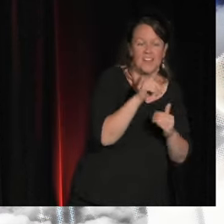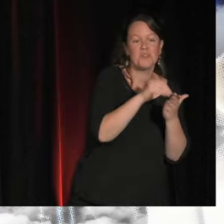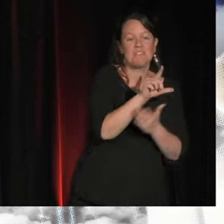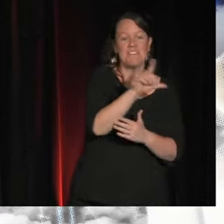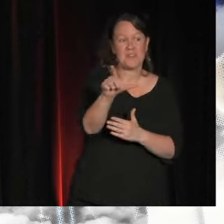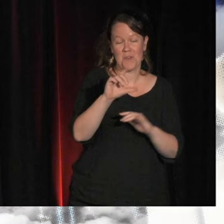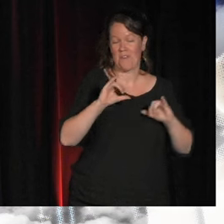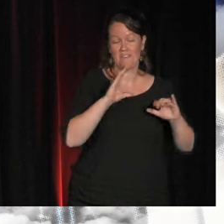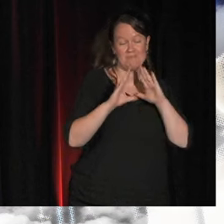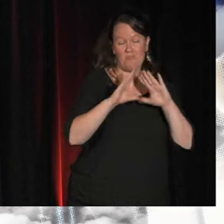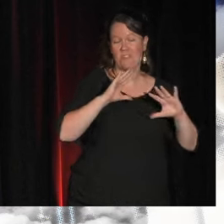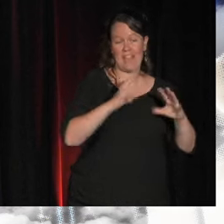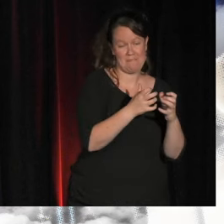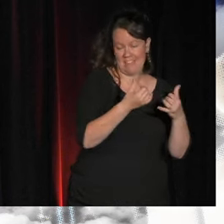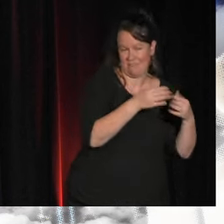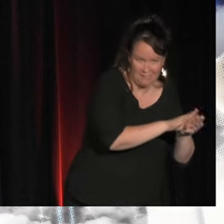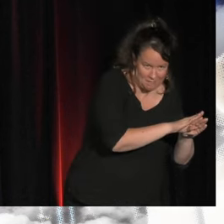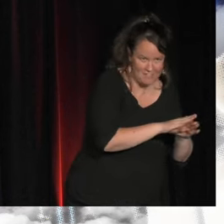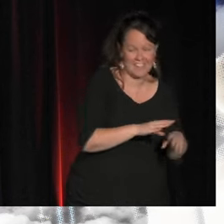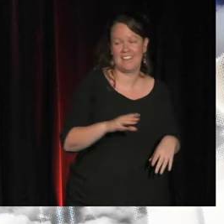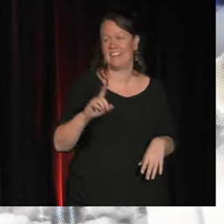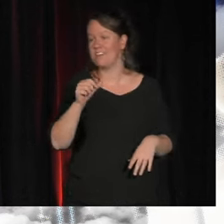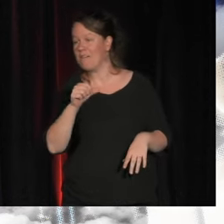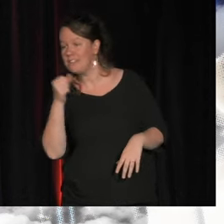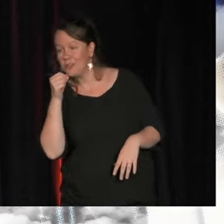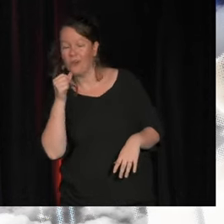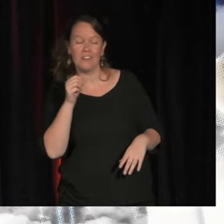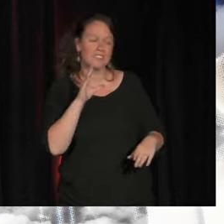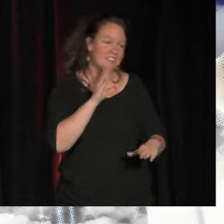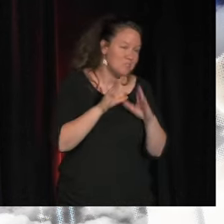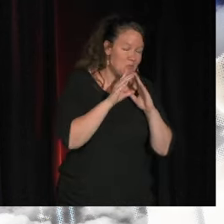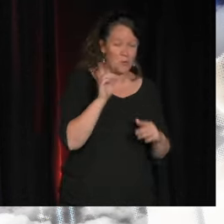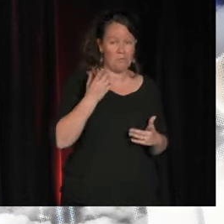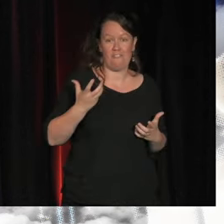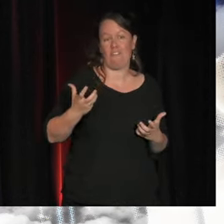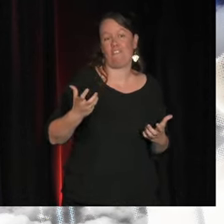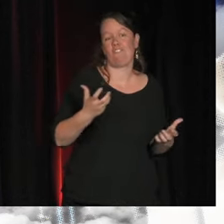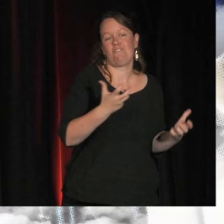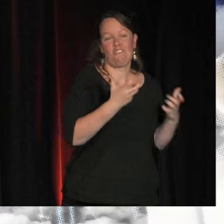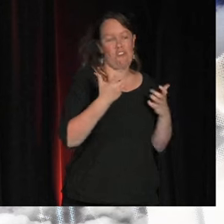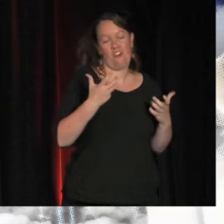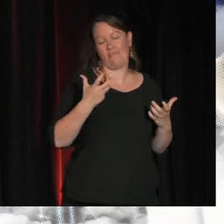À un moment… Tous les GAFAM, ils ont tous voulu leur part du gâteau. Ils ont tenté. C'est ça.